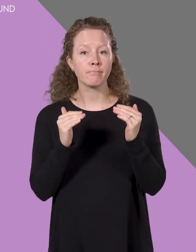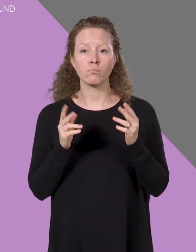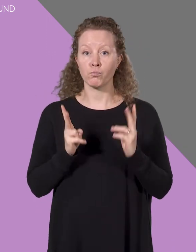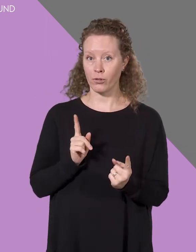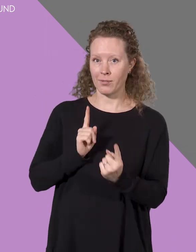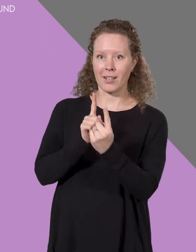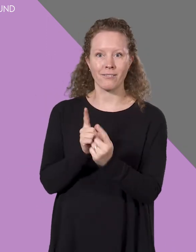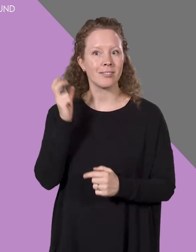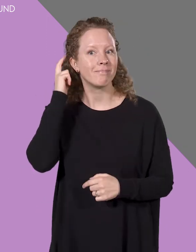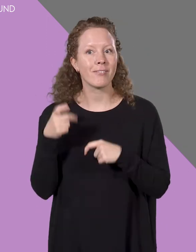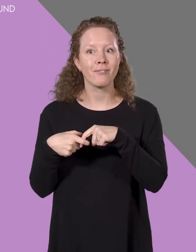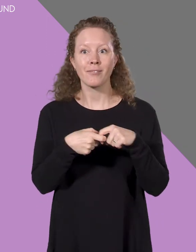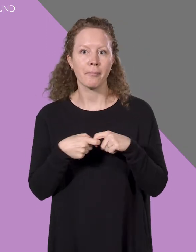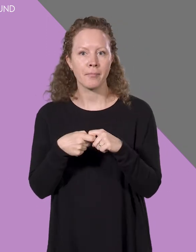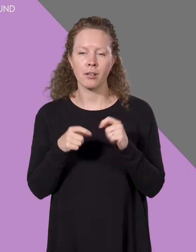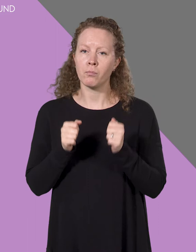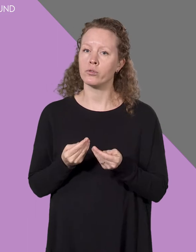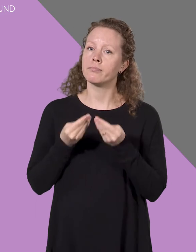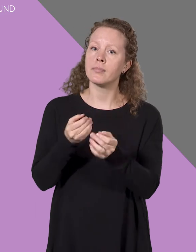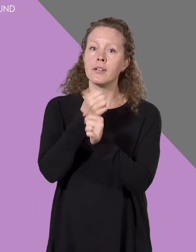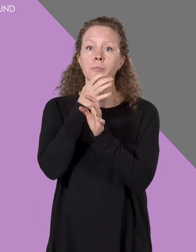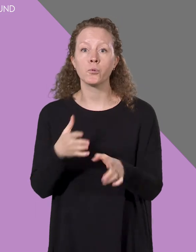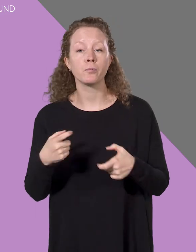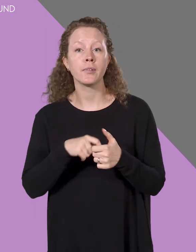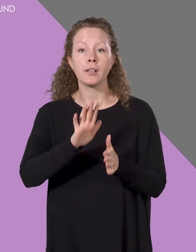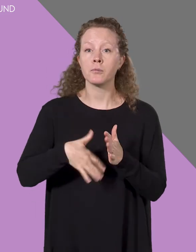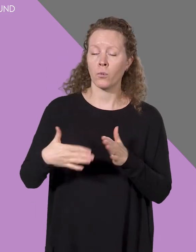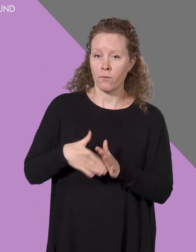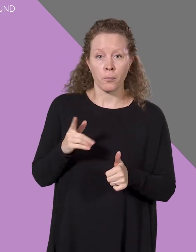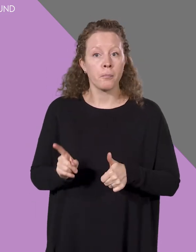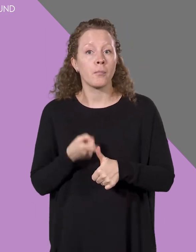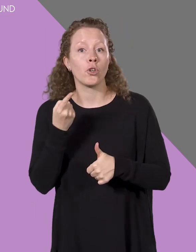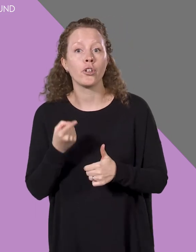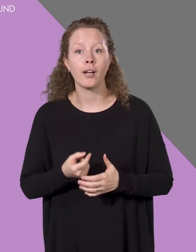och ge information åt familjer med CI-barn om teckenspråk från första början.